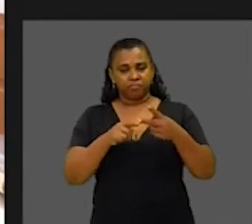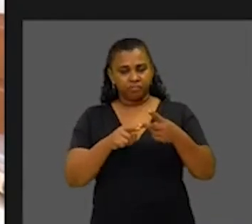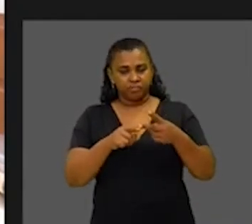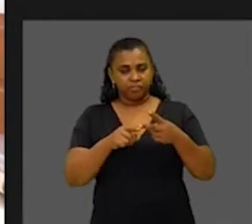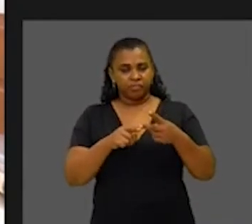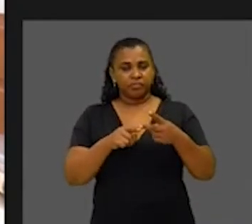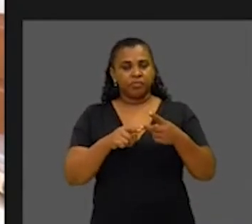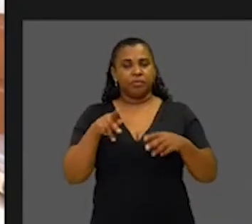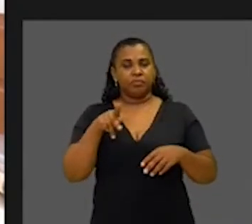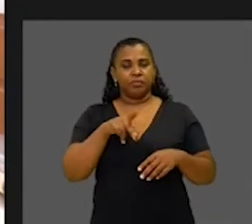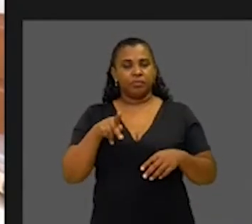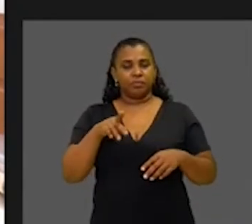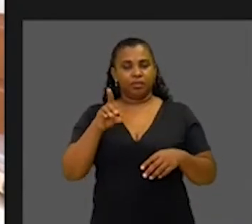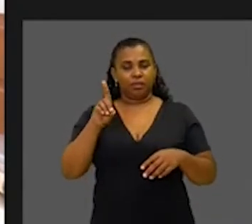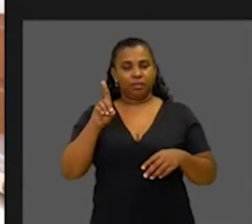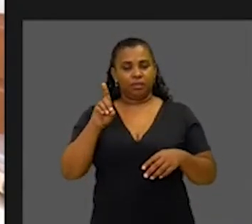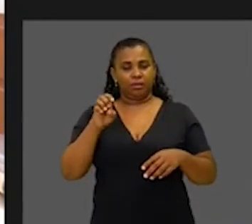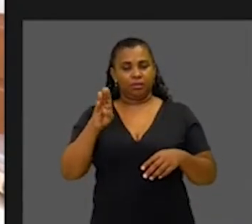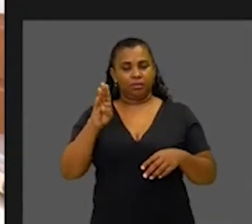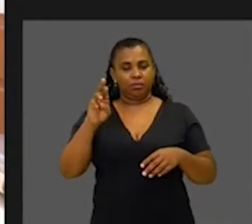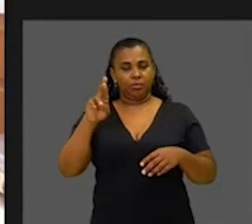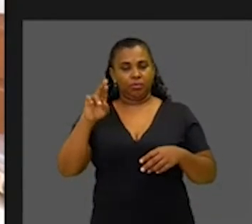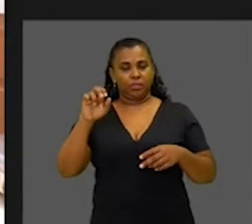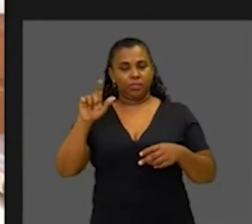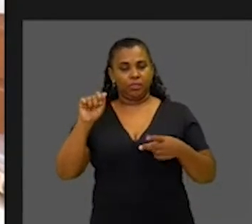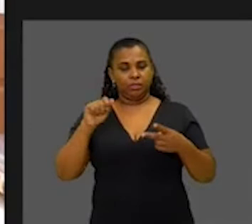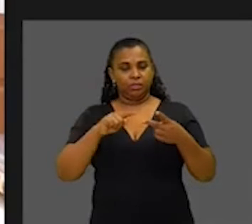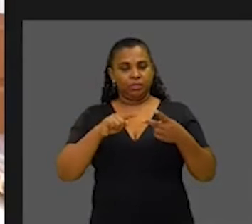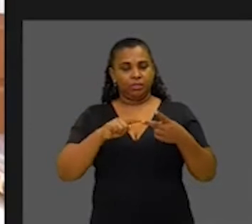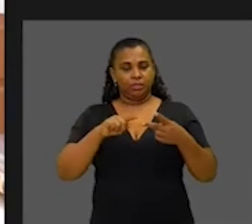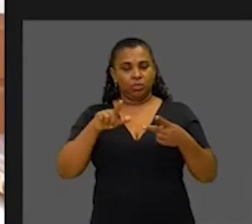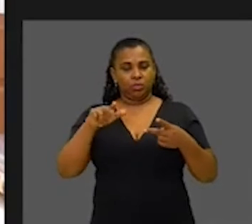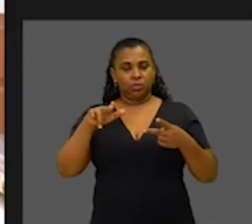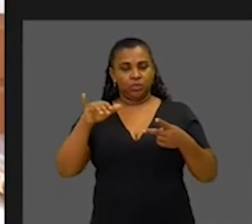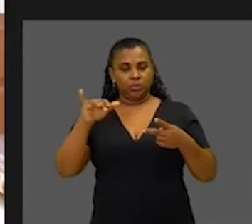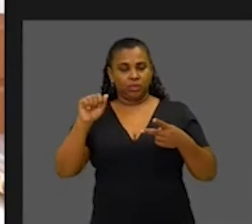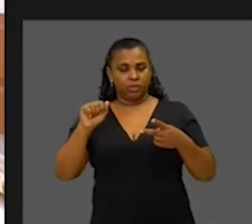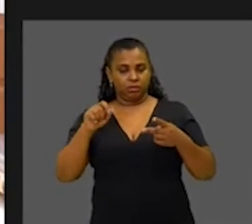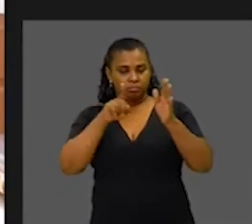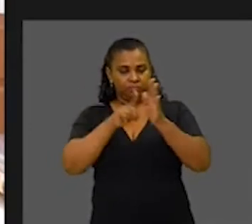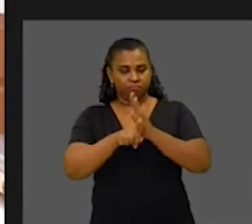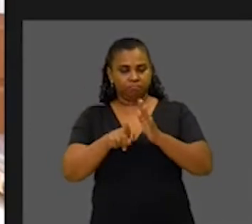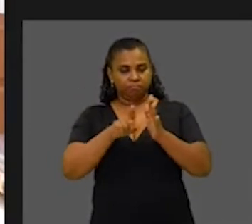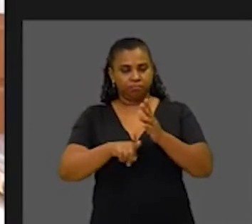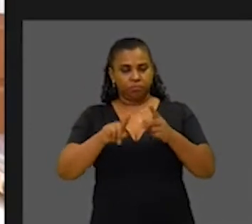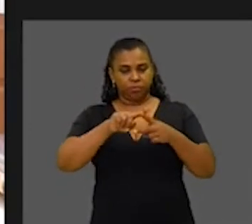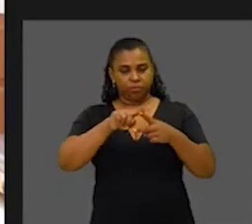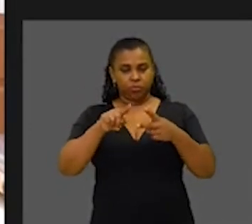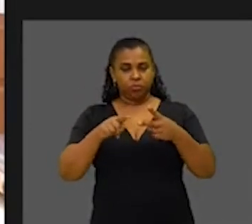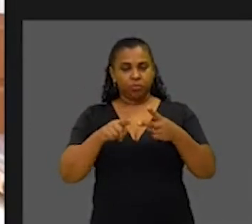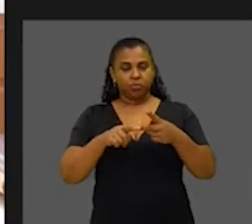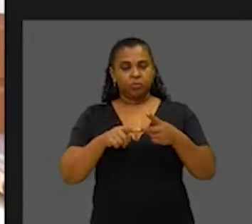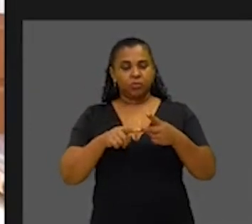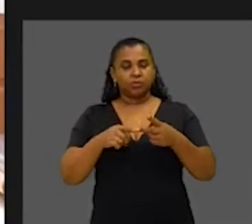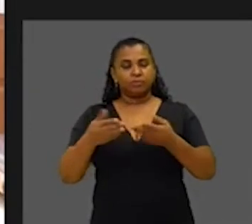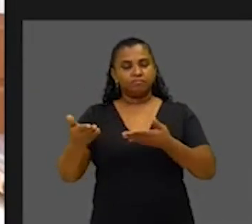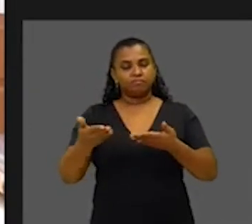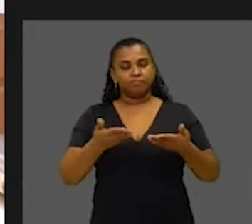professora Débora Thomé Luciana some eu devolvo a palavra na mesma ordem da presença a escola pa